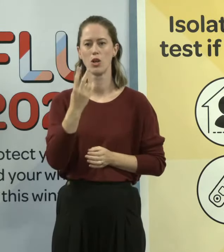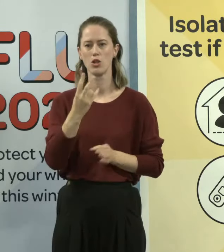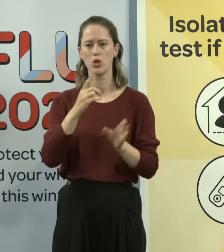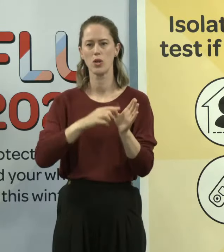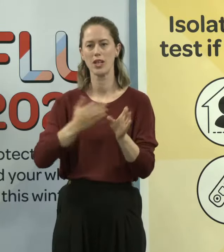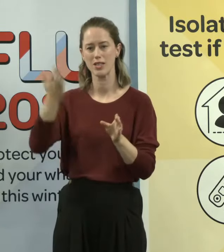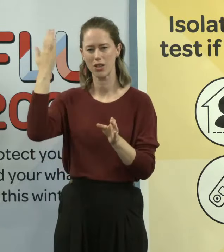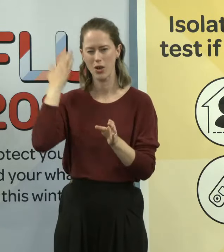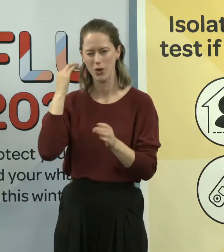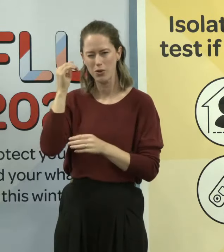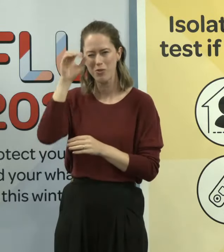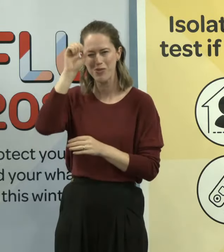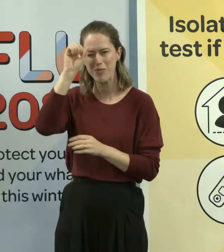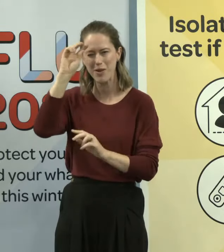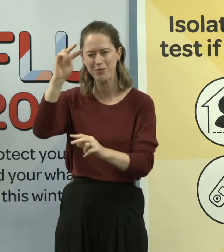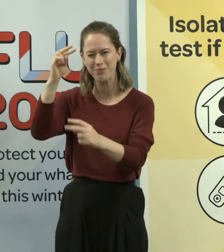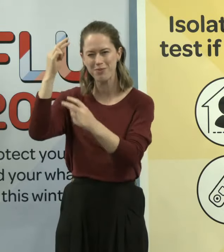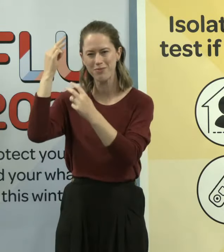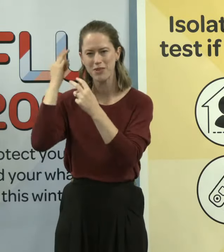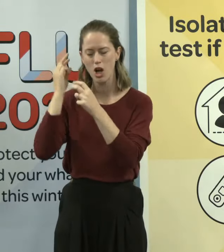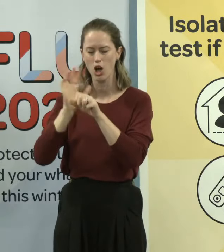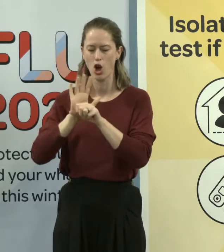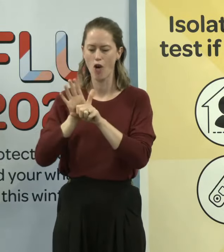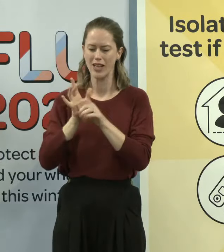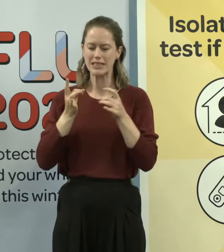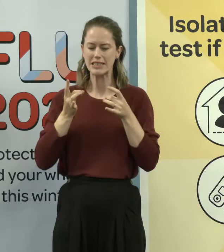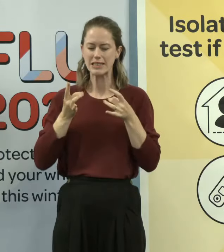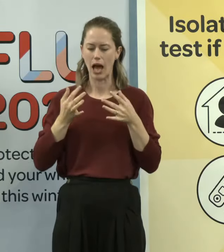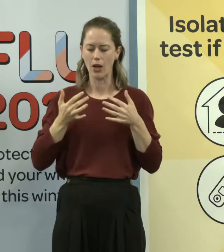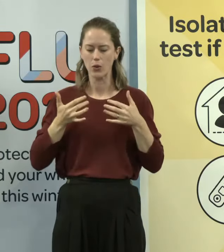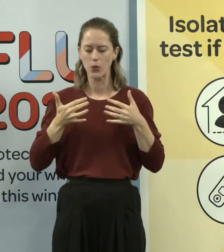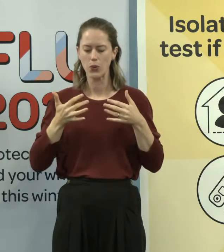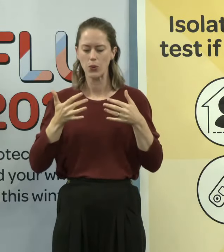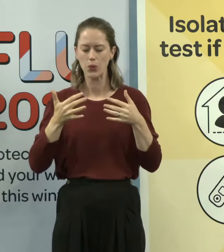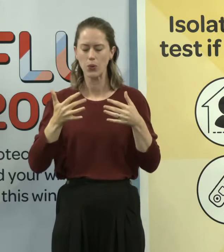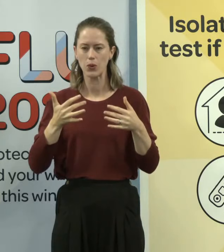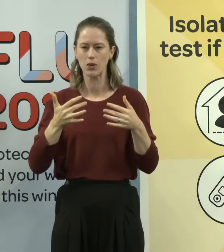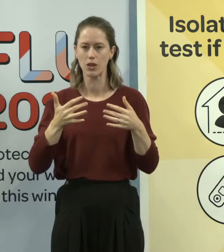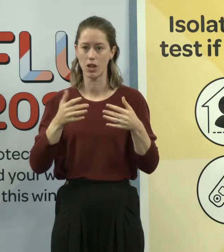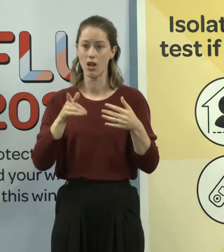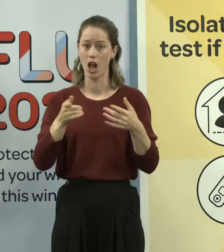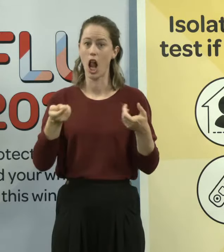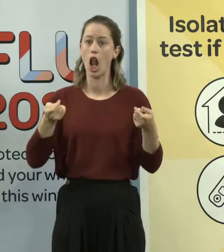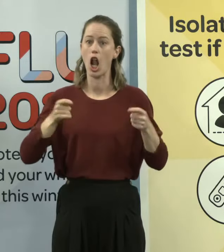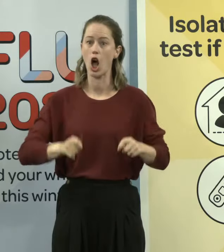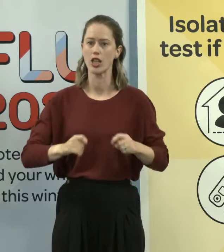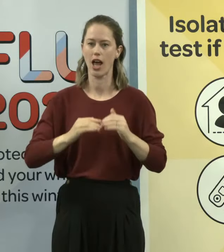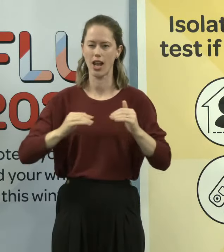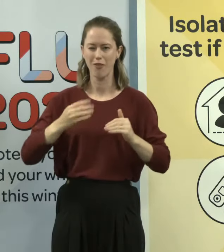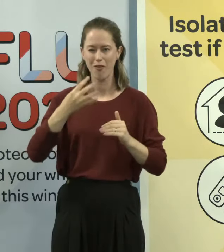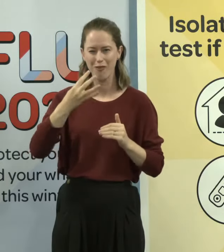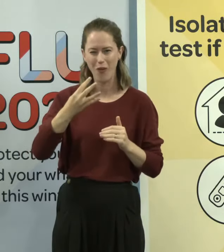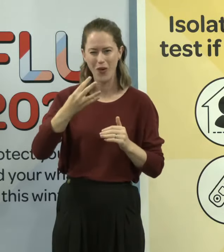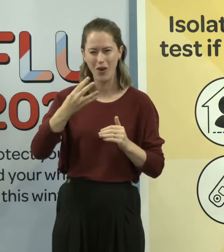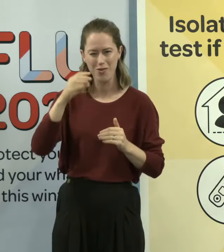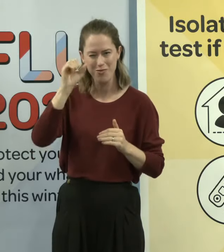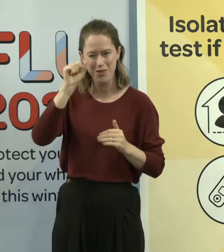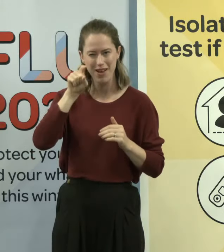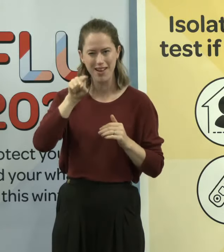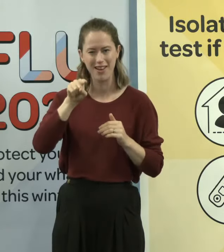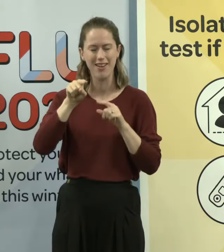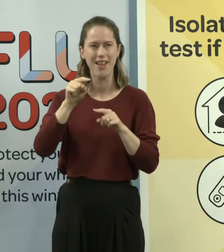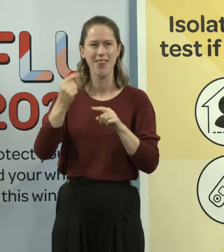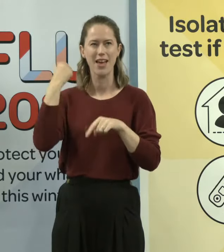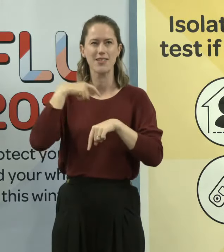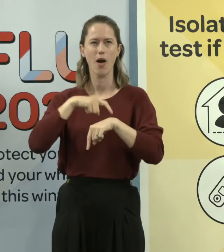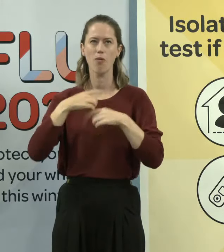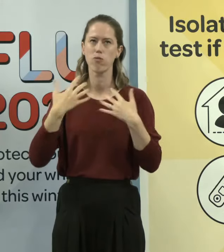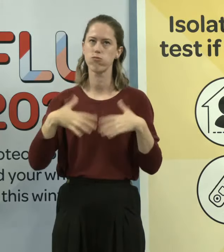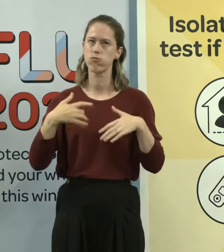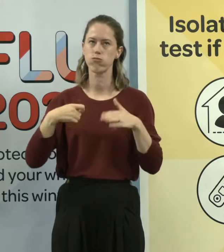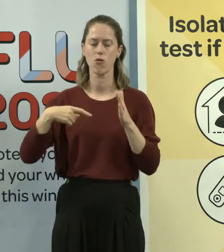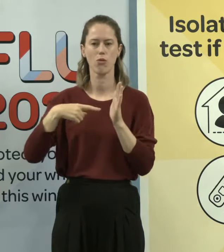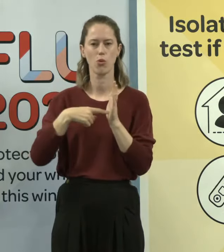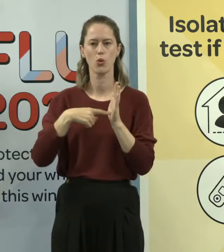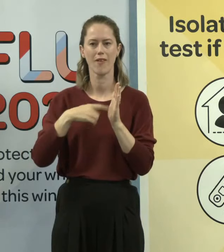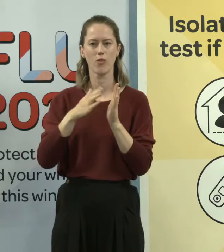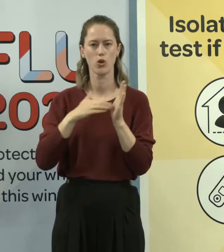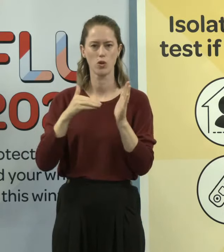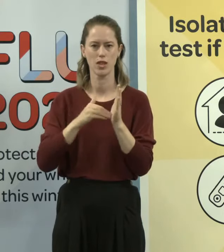Dr Bloomfield. E rua tau ki